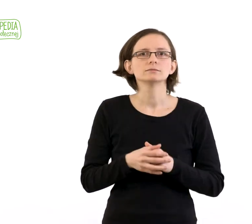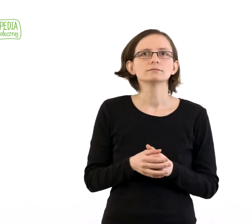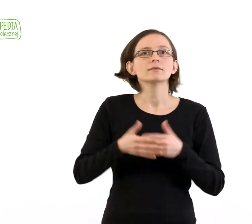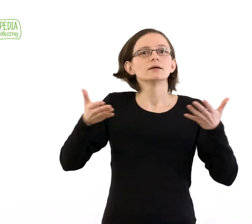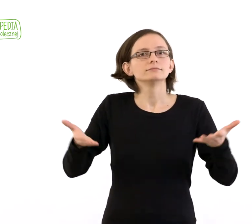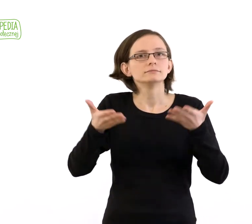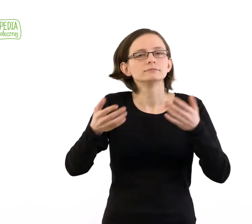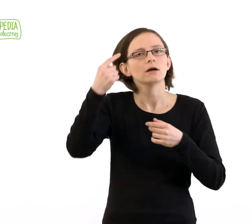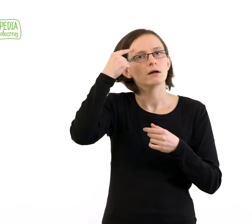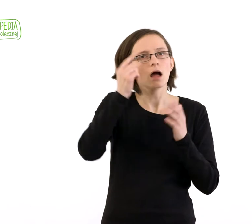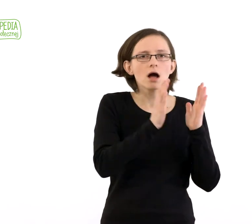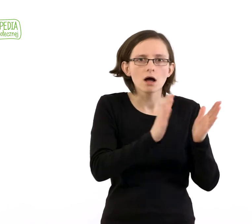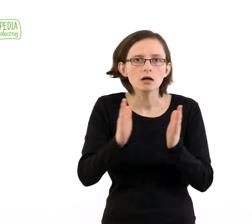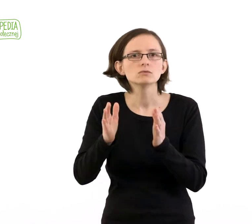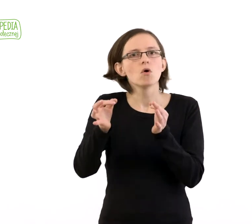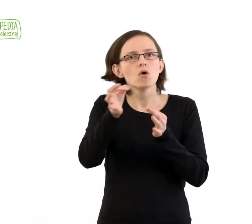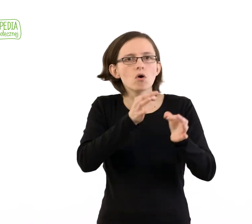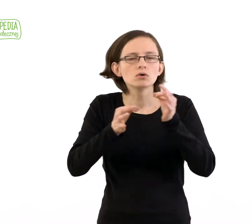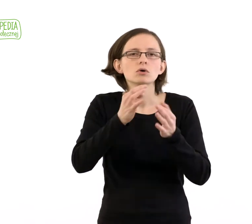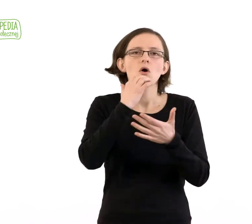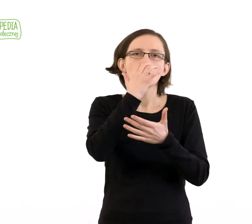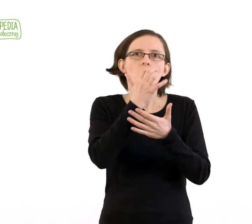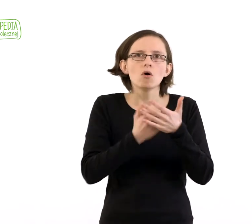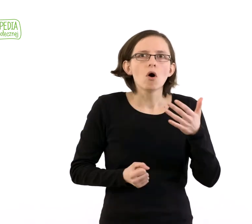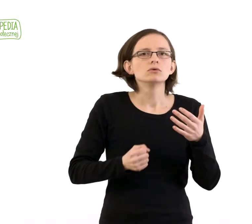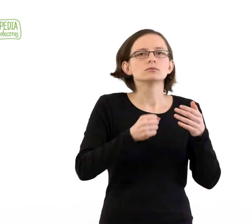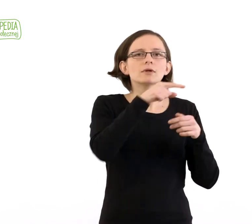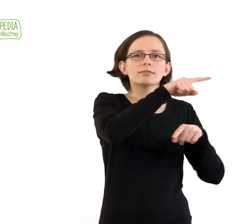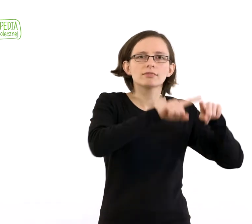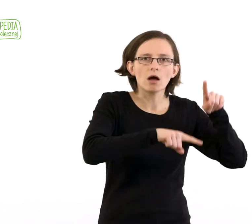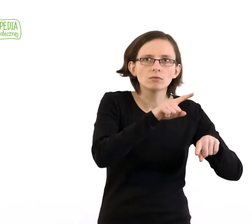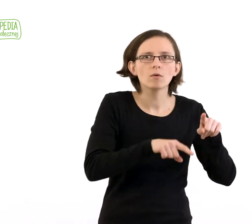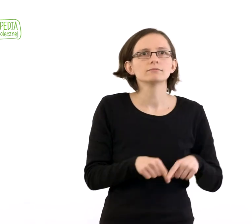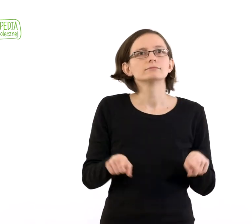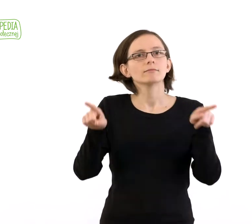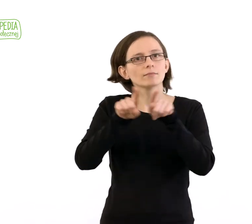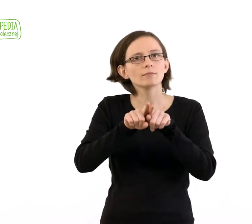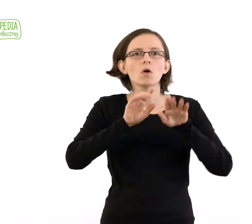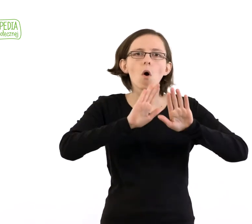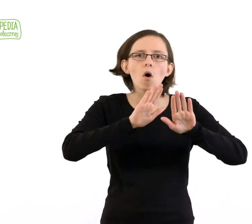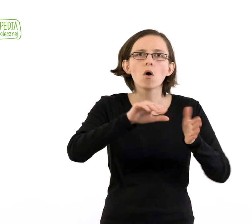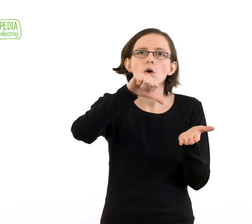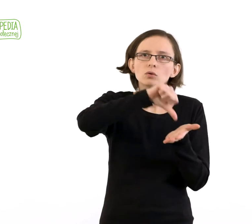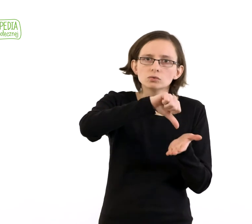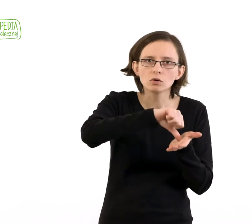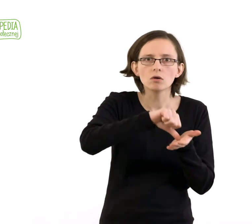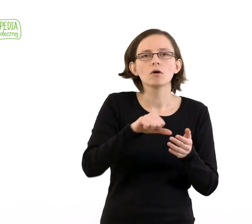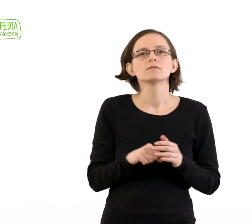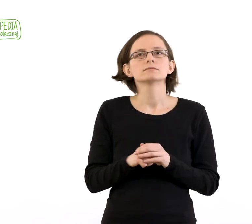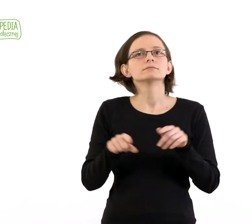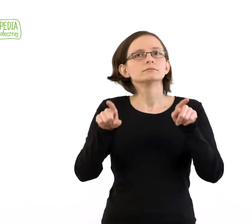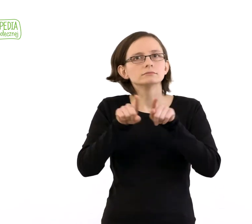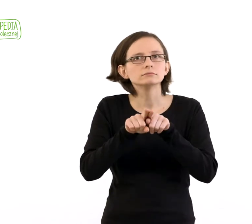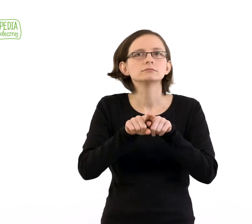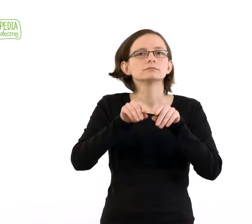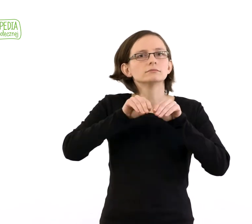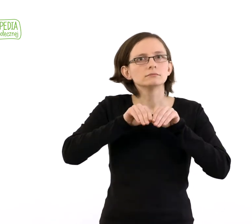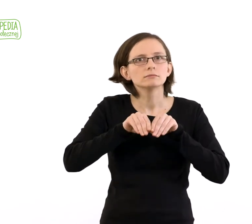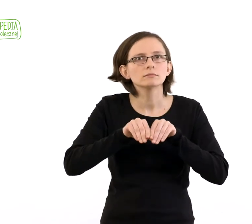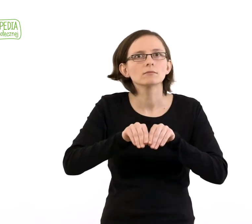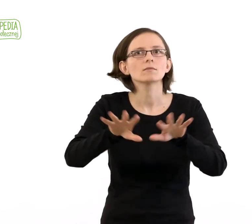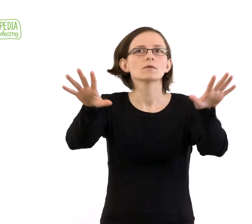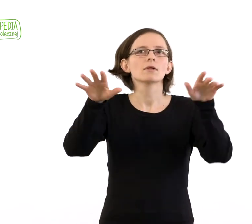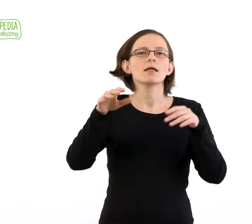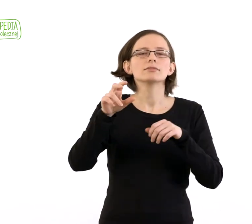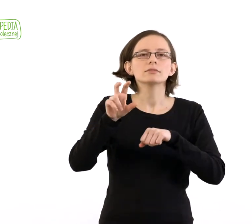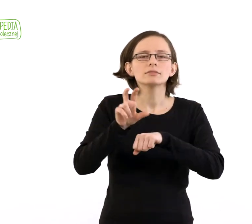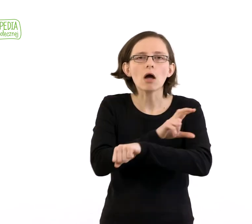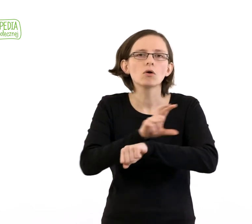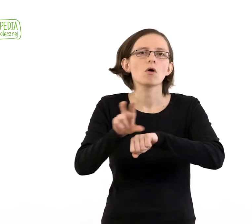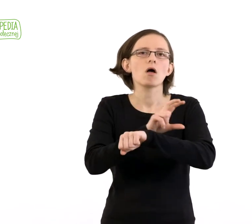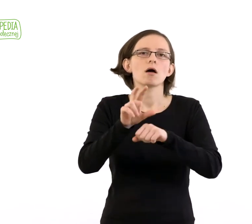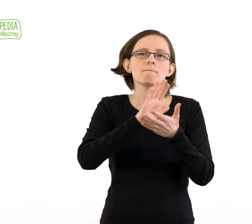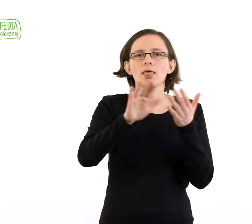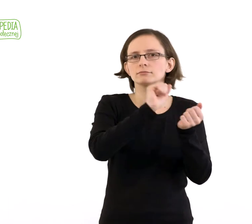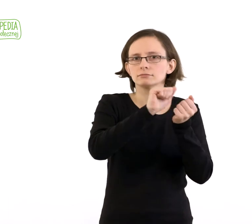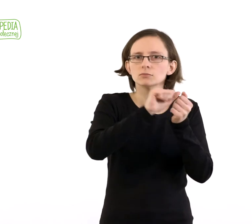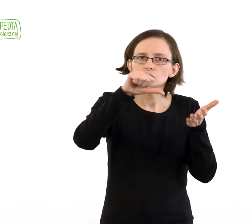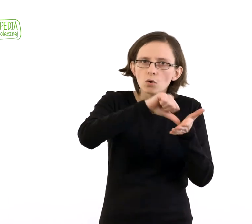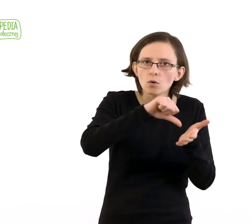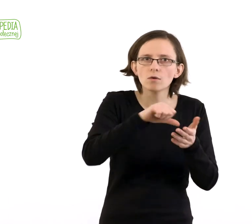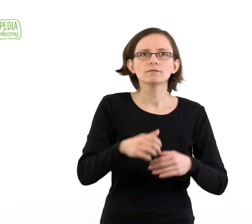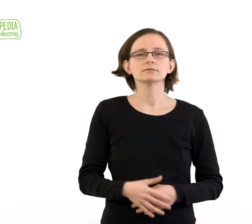promocja racjonalnego i oszczędnego korzystania z zasobów naturalnych, ochrony środowiska oraz upowszechnienie technologii przyjaznych środowisku.